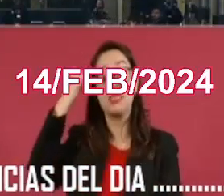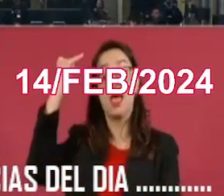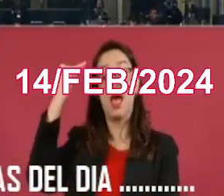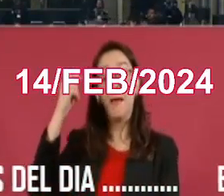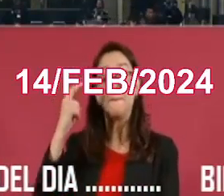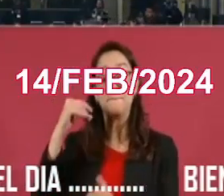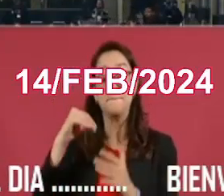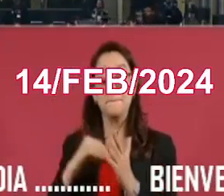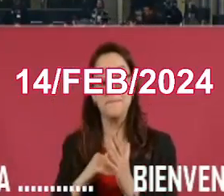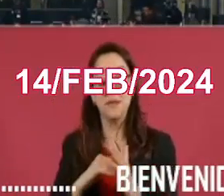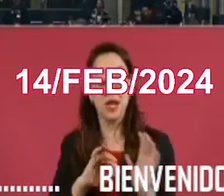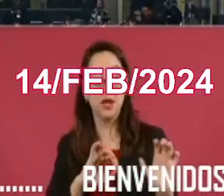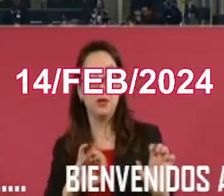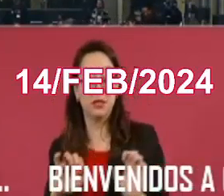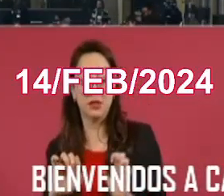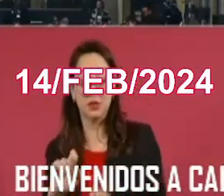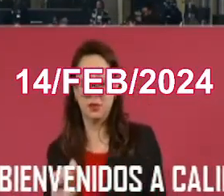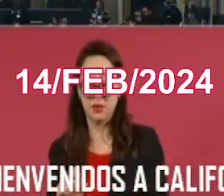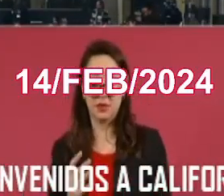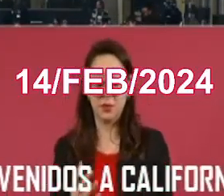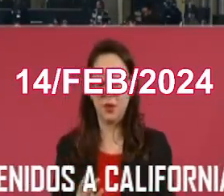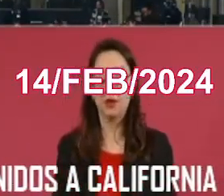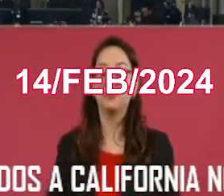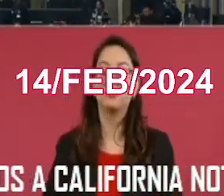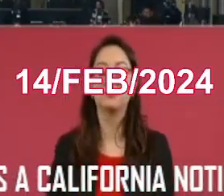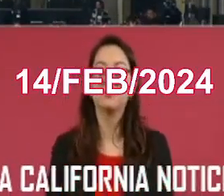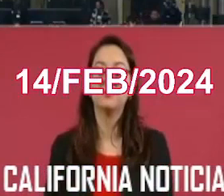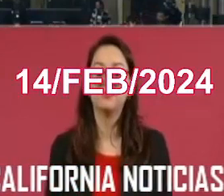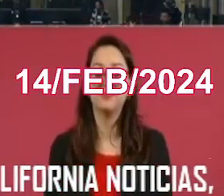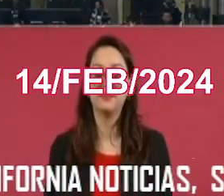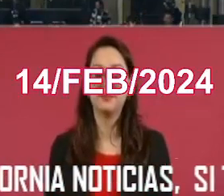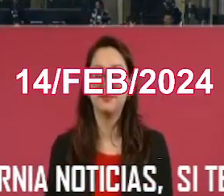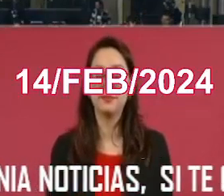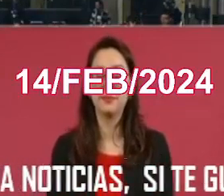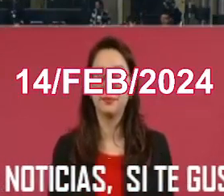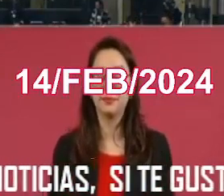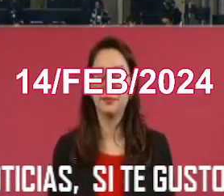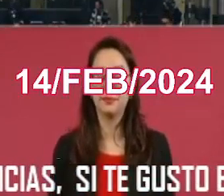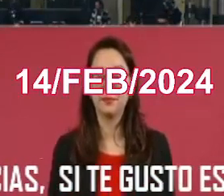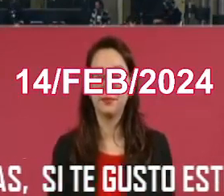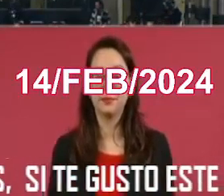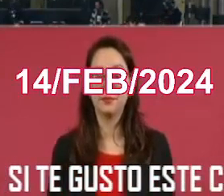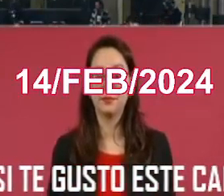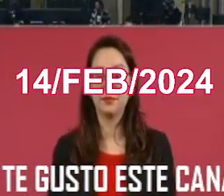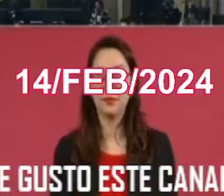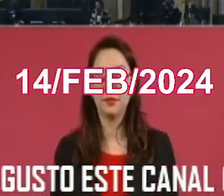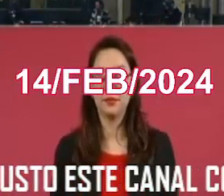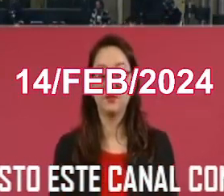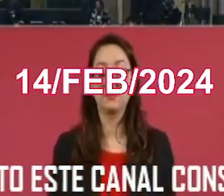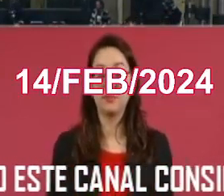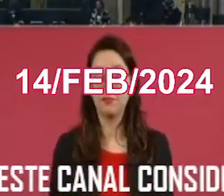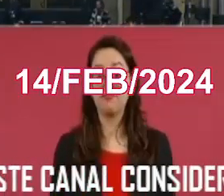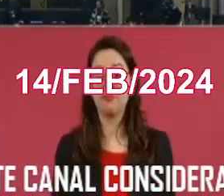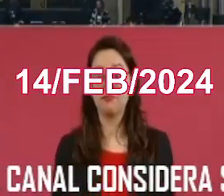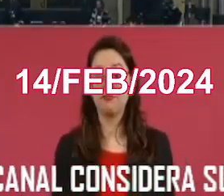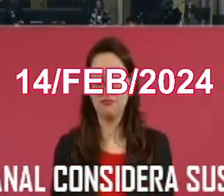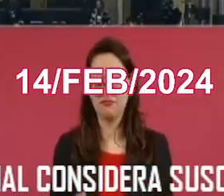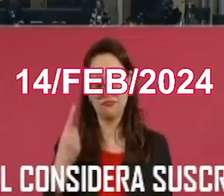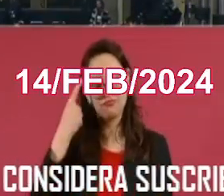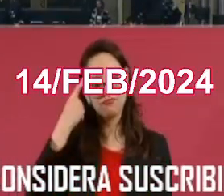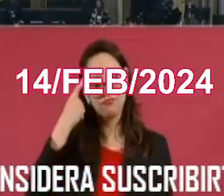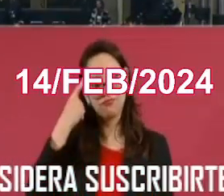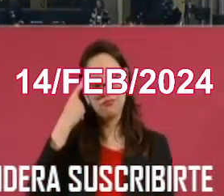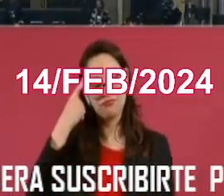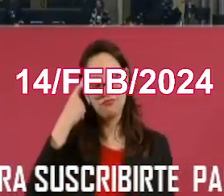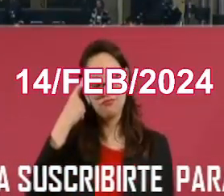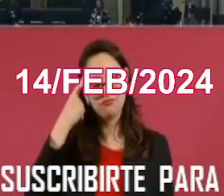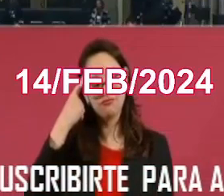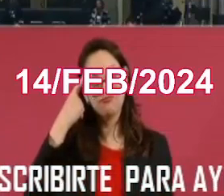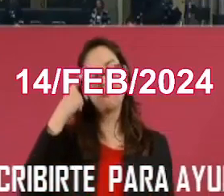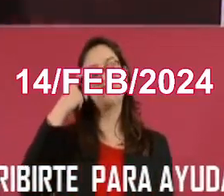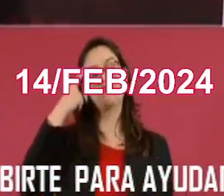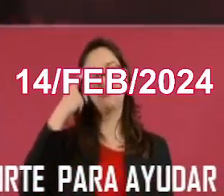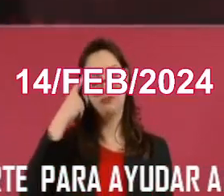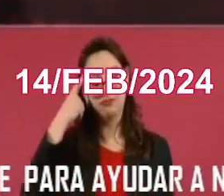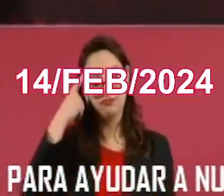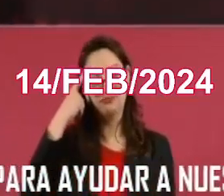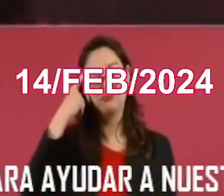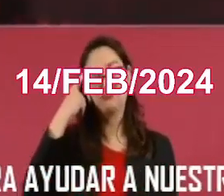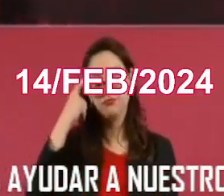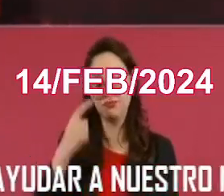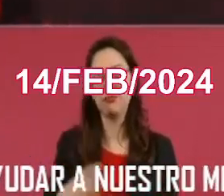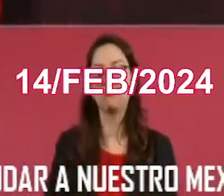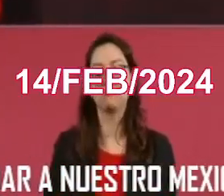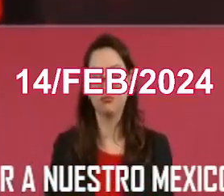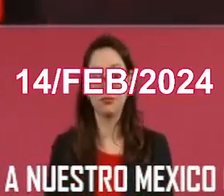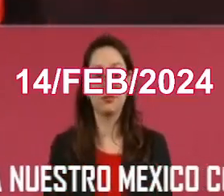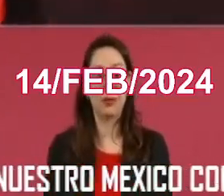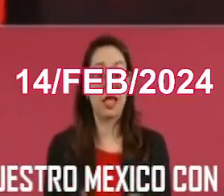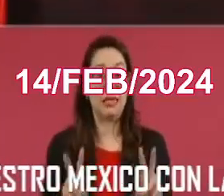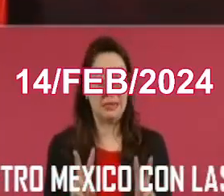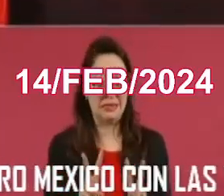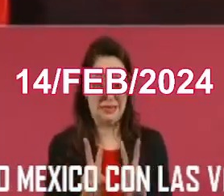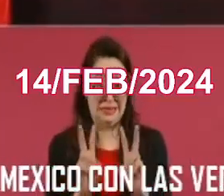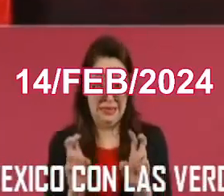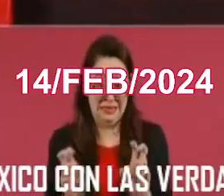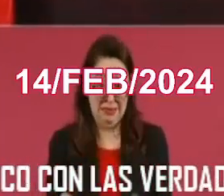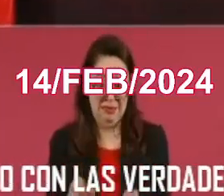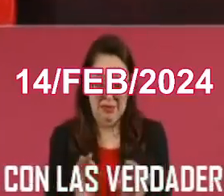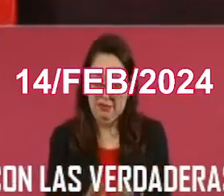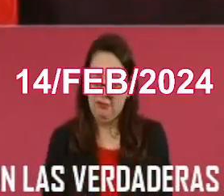estado Entonces si que pensar siempre y este es un tema importante el de